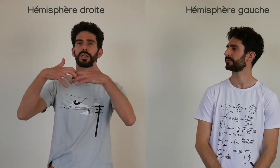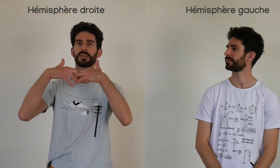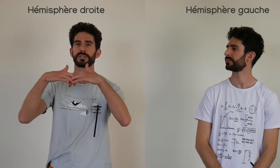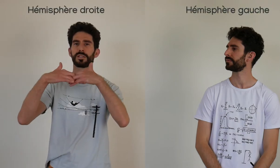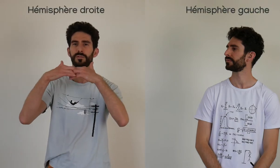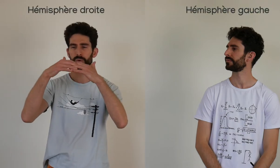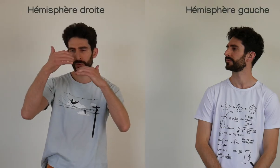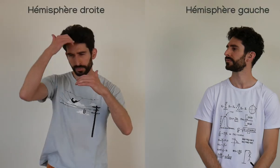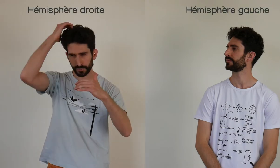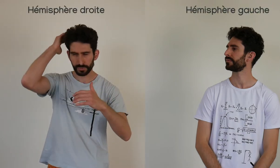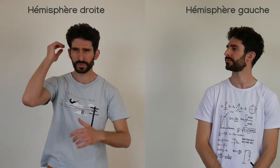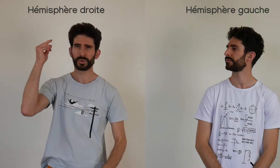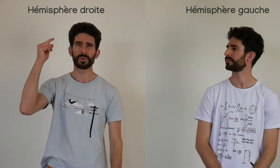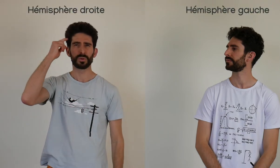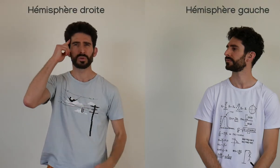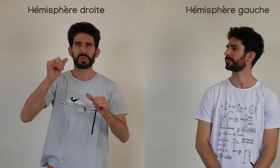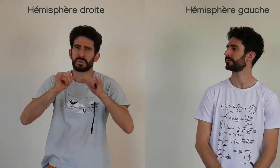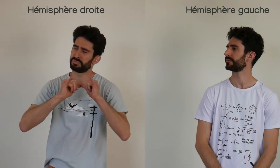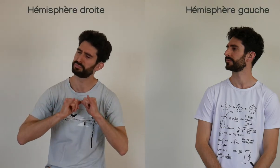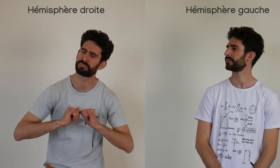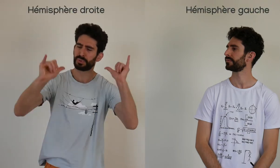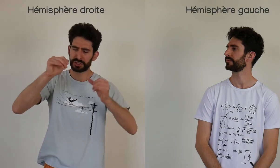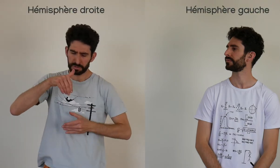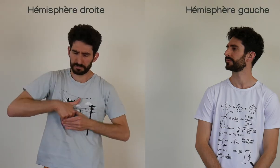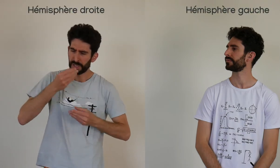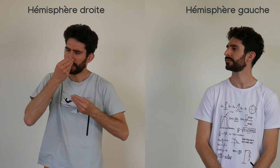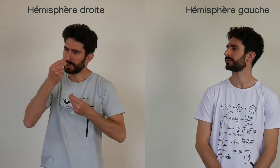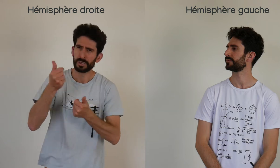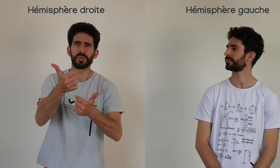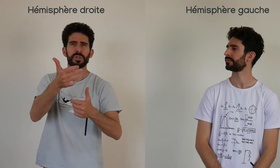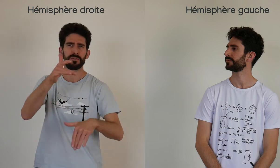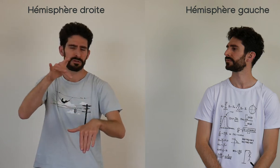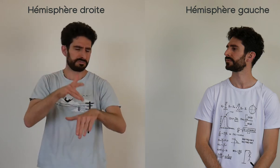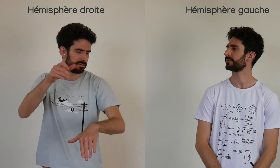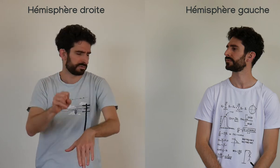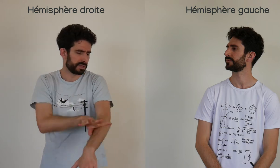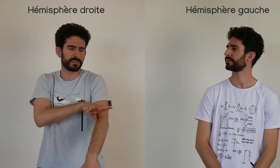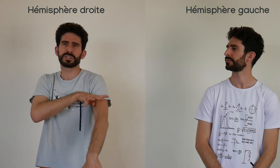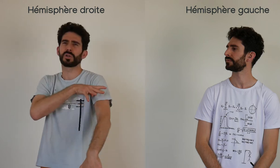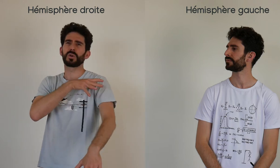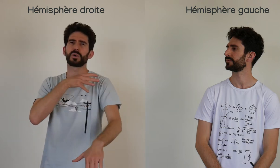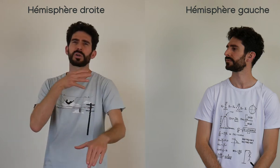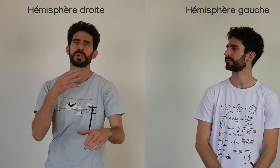L'hémisphère droite est le siège de l'intuition, des émotions